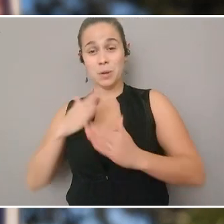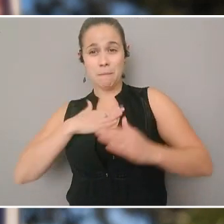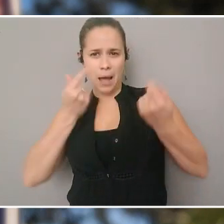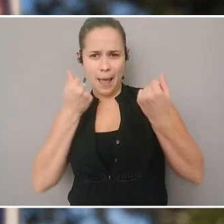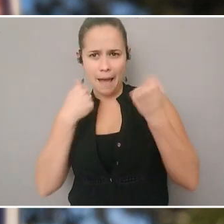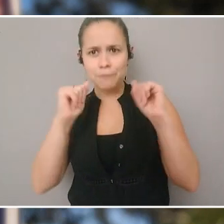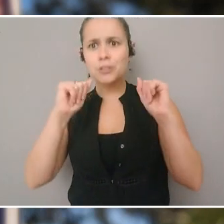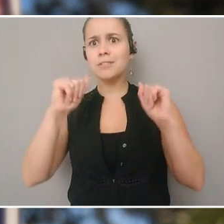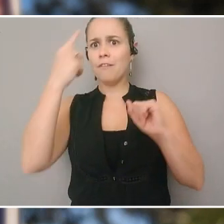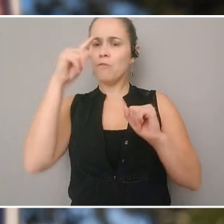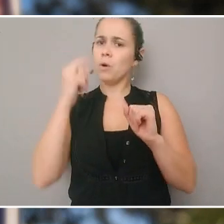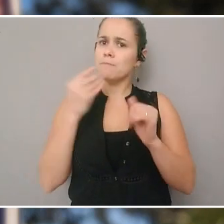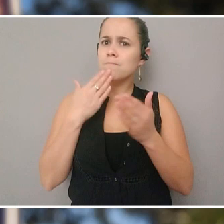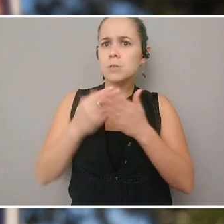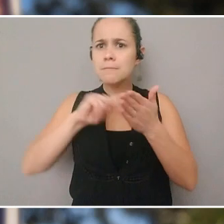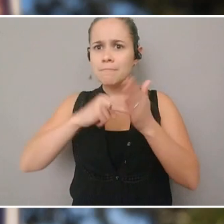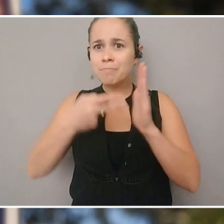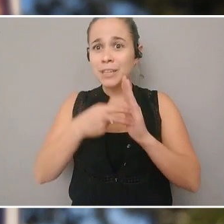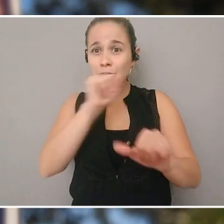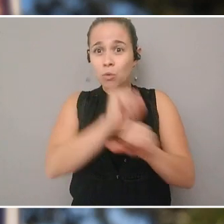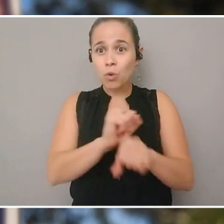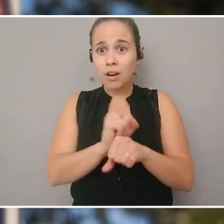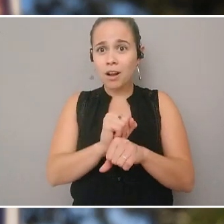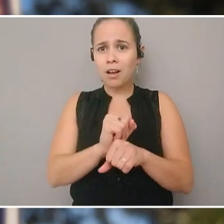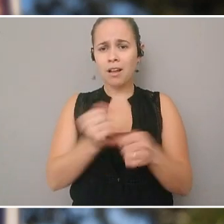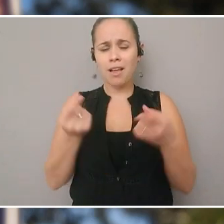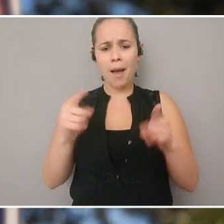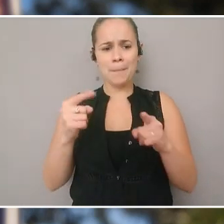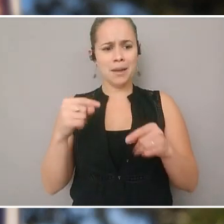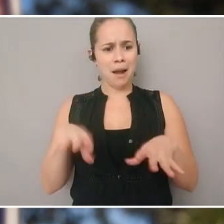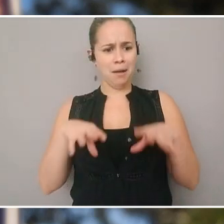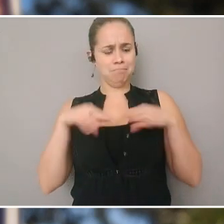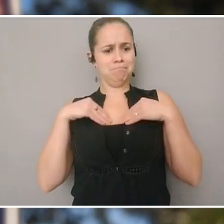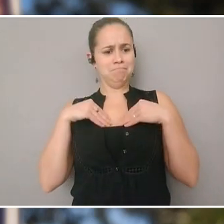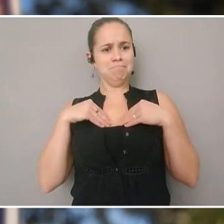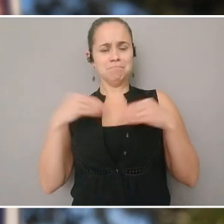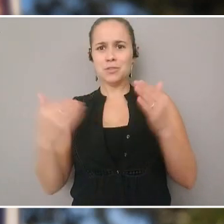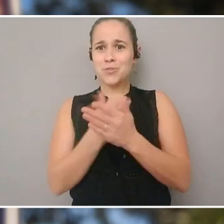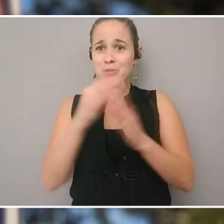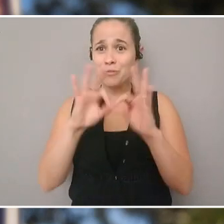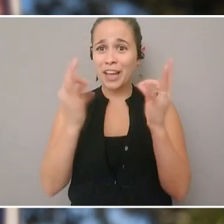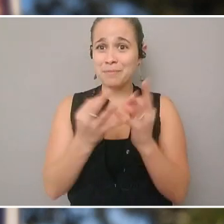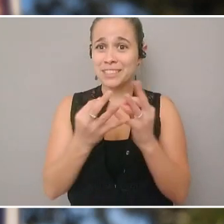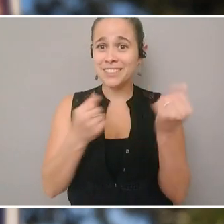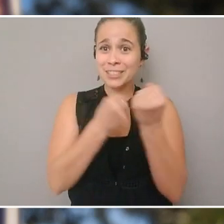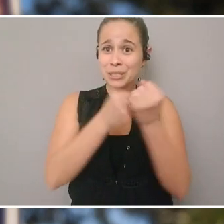de servicio Gané a una familia, un sistema de apoyo de